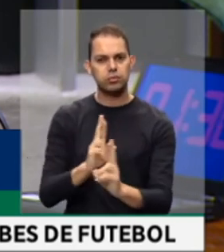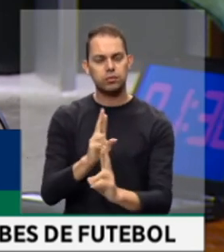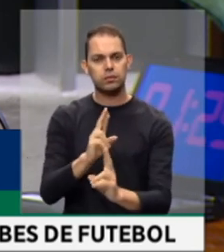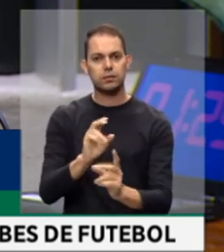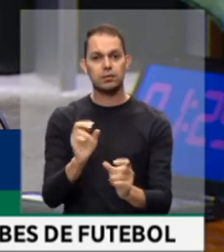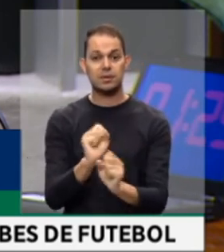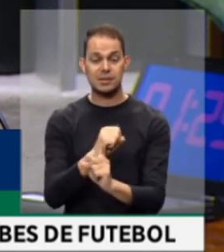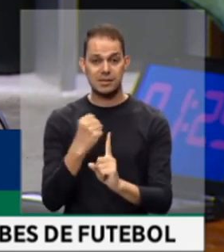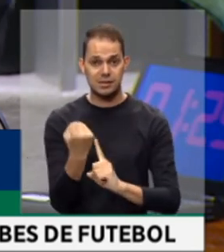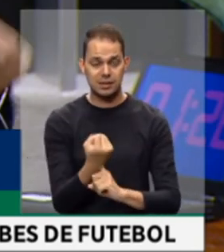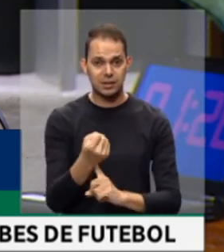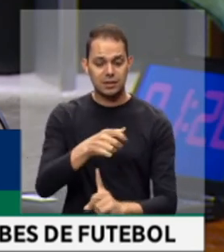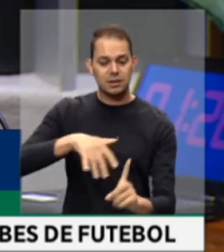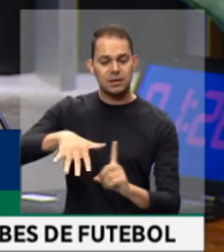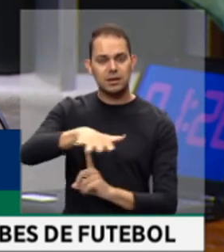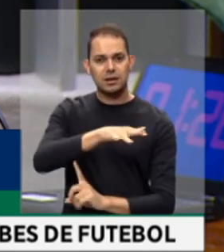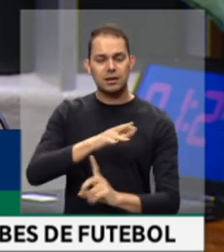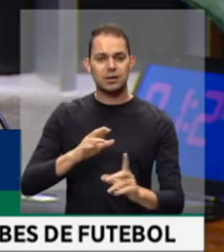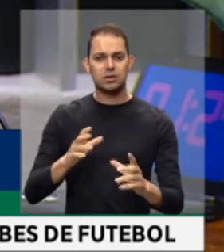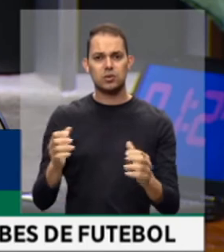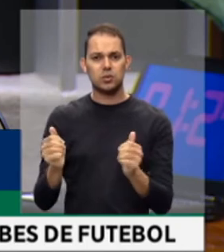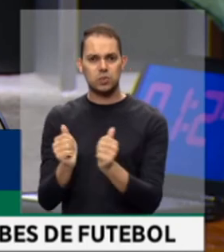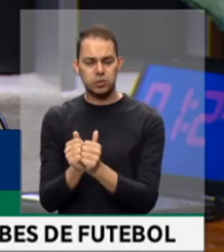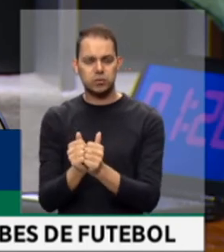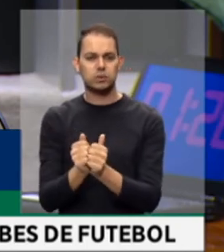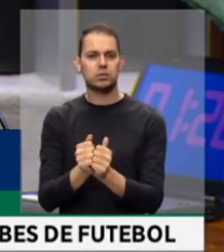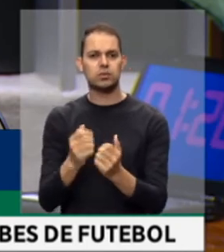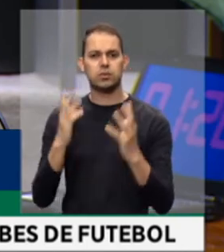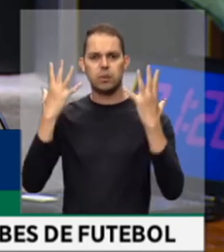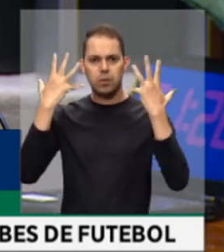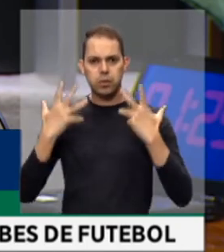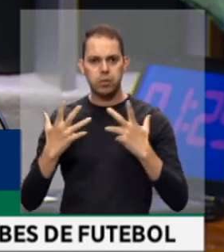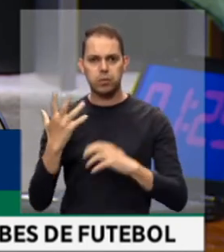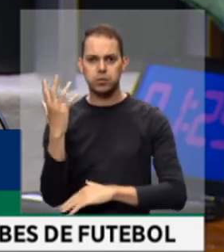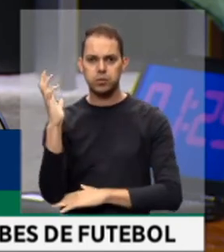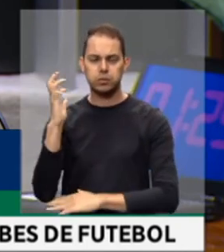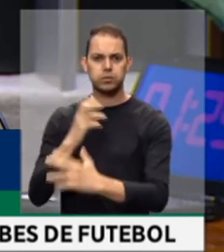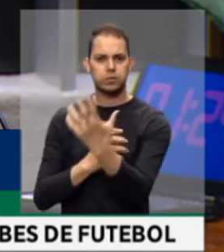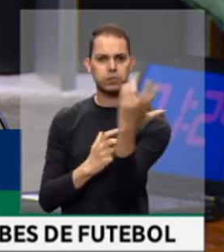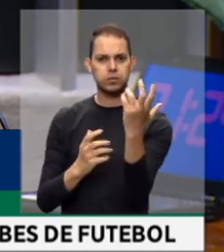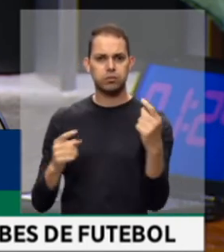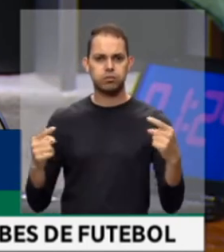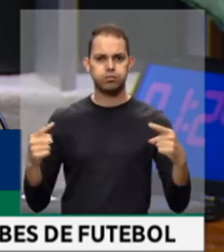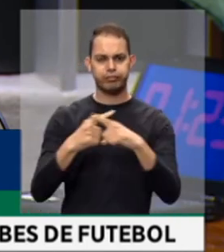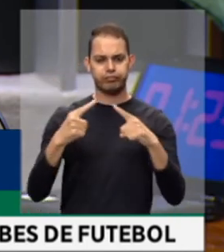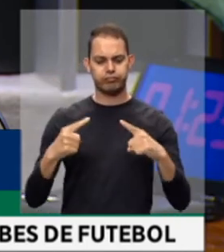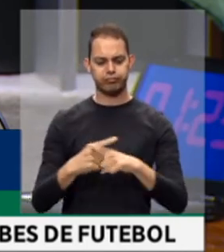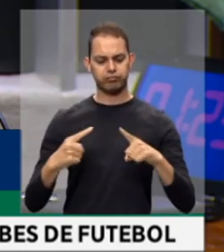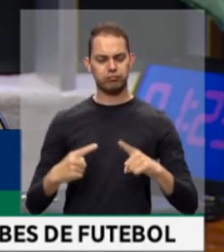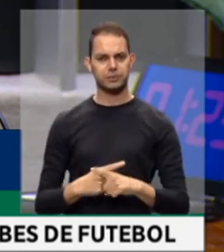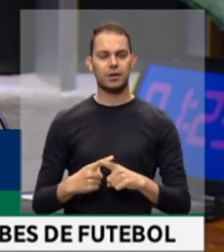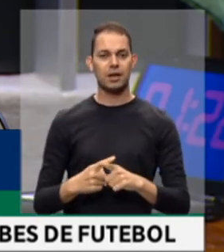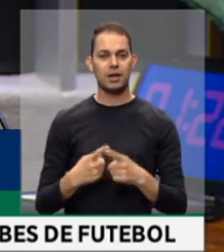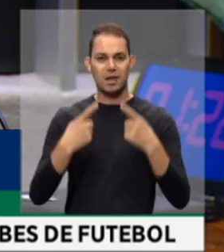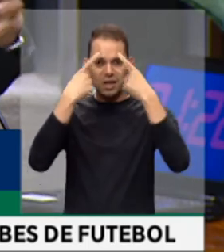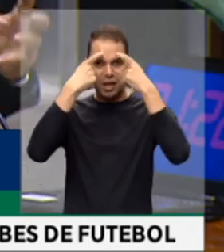BARBA RISSE AÇÃO DAS RELAÇÕES SOCIAIS E UMA BARBA RISSE AÇÃO DAS RELAÇÕES DA SOCIEDADE HUMANA COM A NATUREZA E ESSA DESTRUIÇÃO